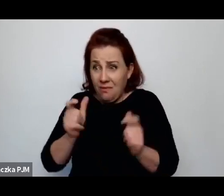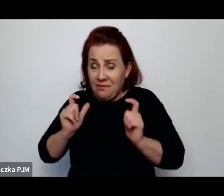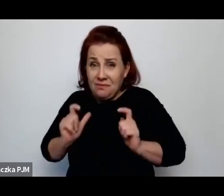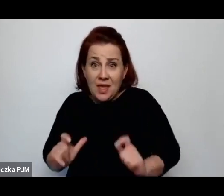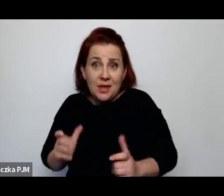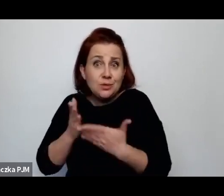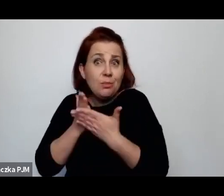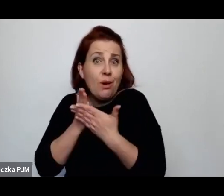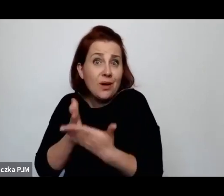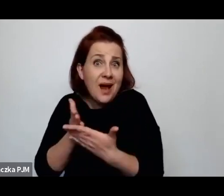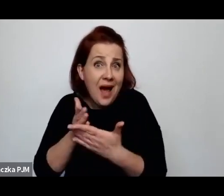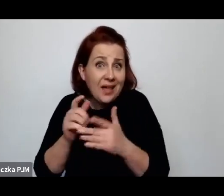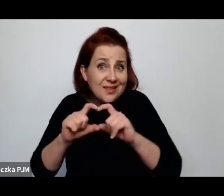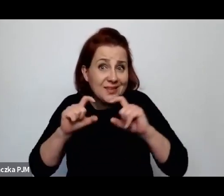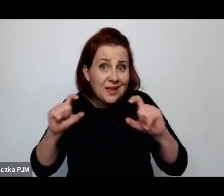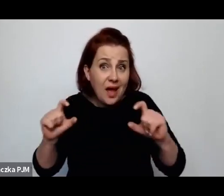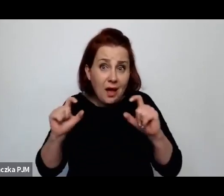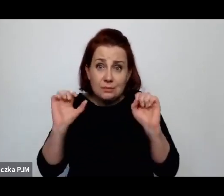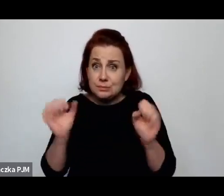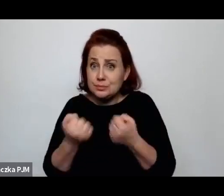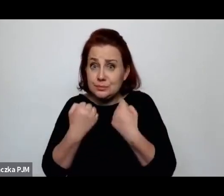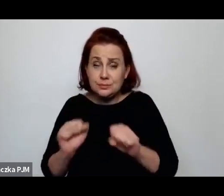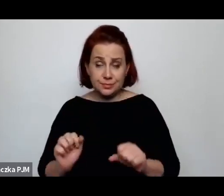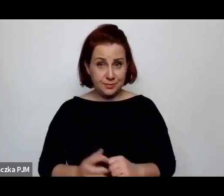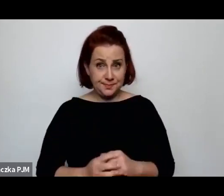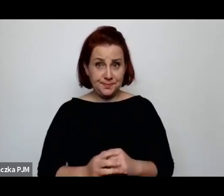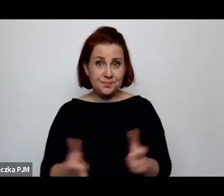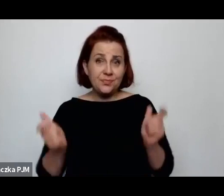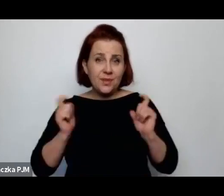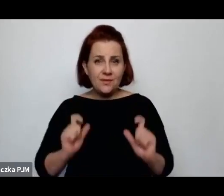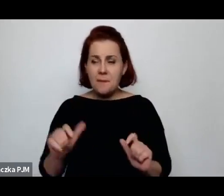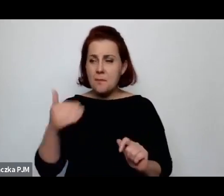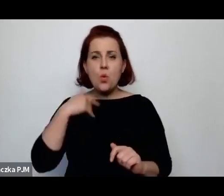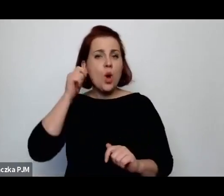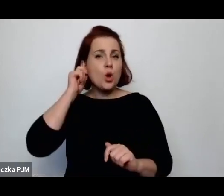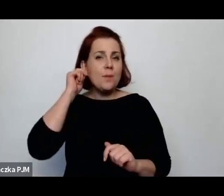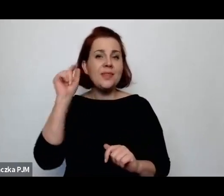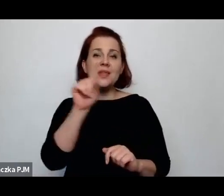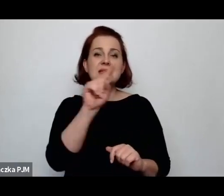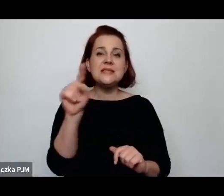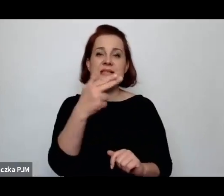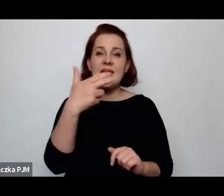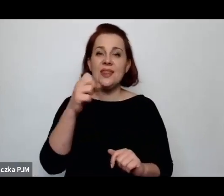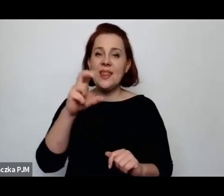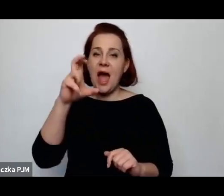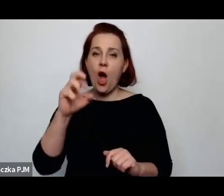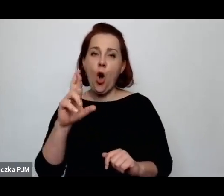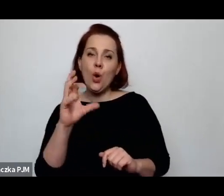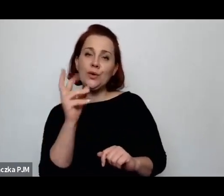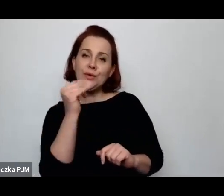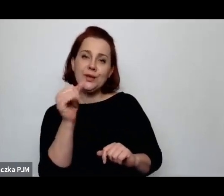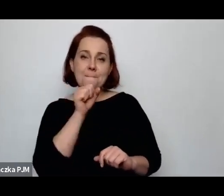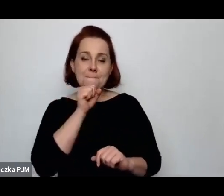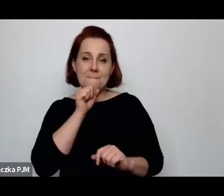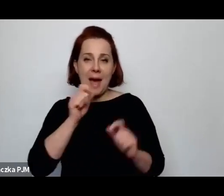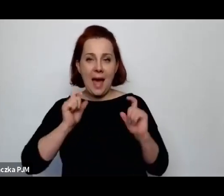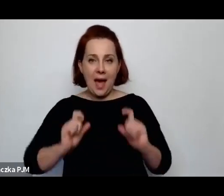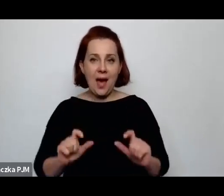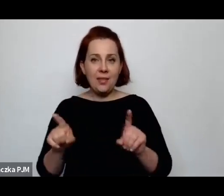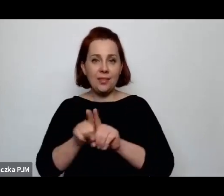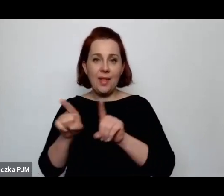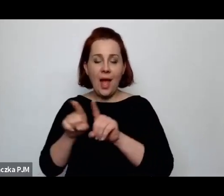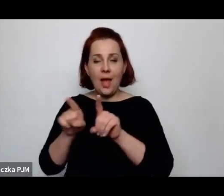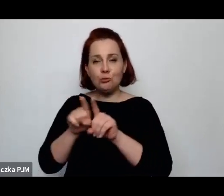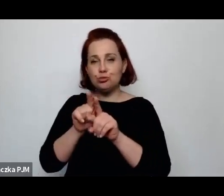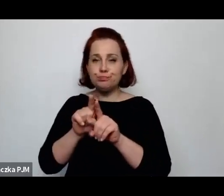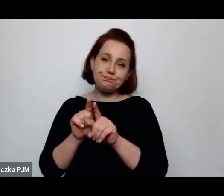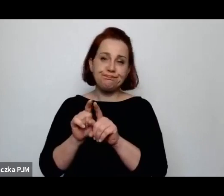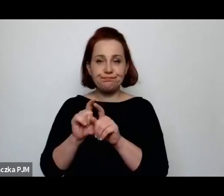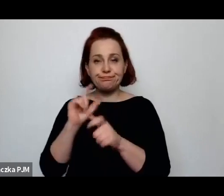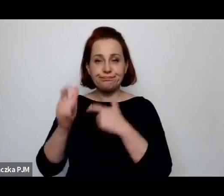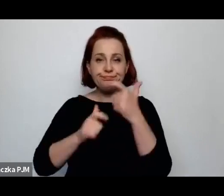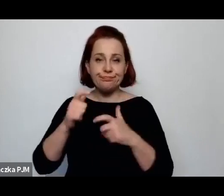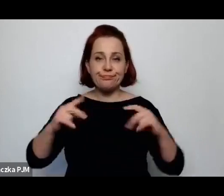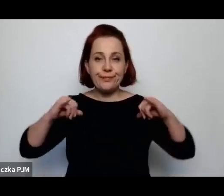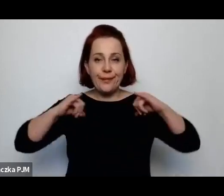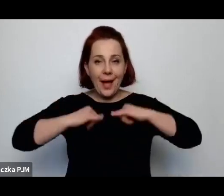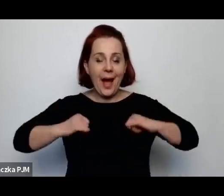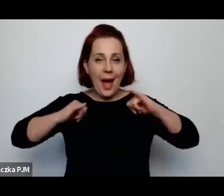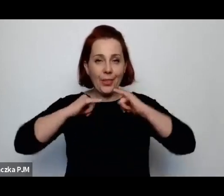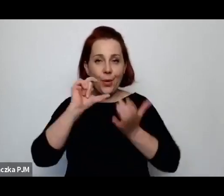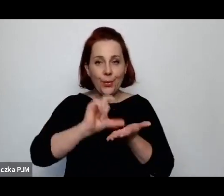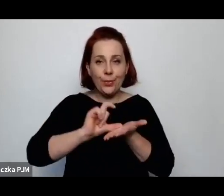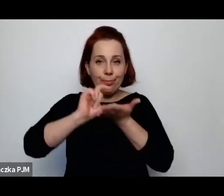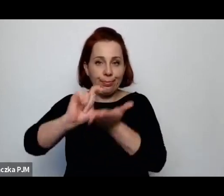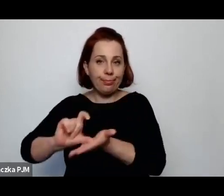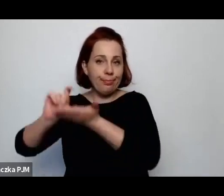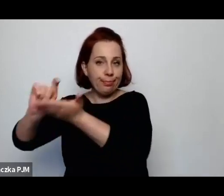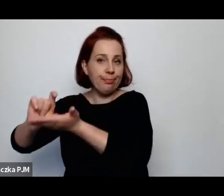Na wsi były znachorki, były babki wiejskie, też fabrykantki aniołków jak to wówczas nazywano w tamtym nazewnictwie